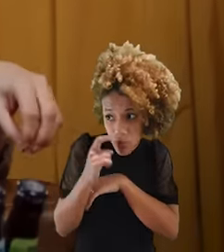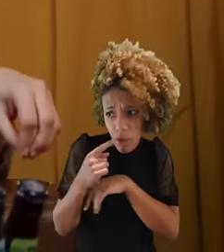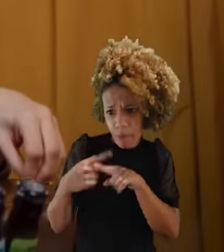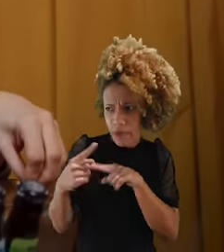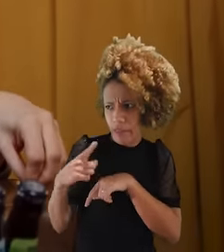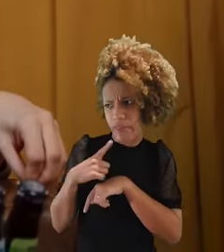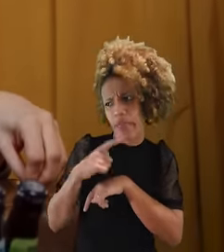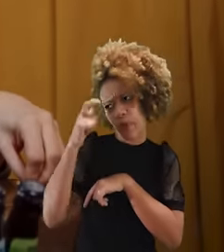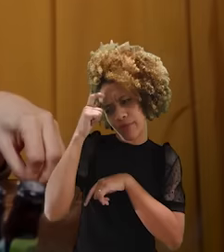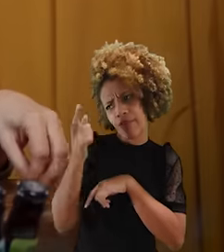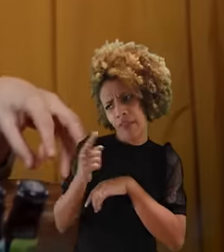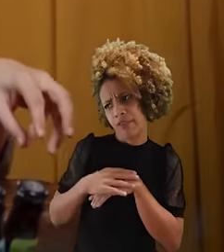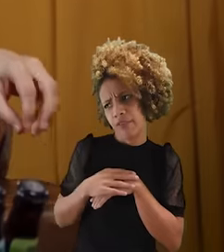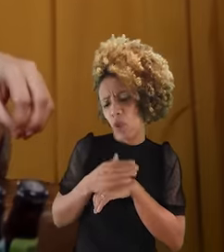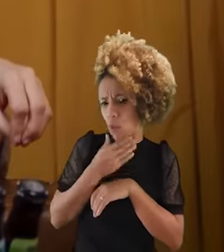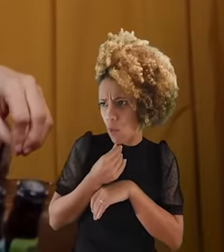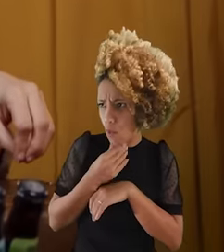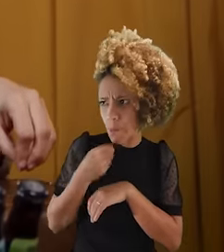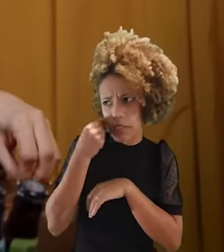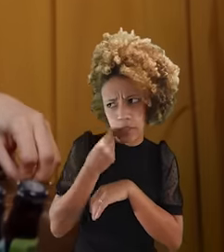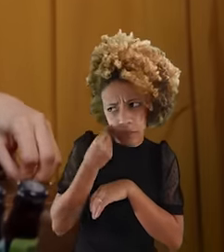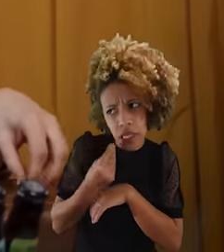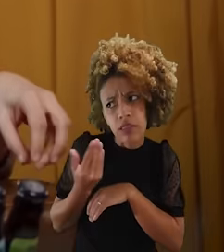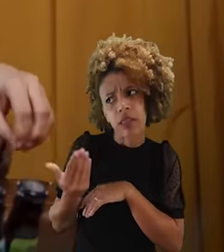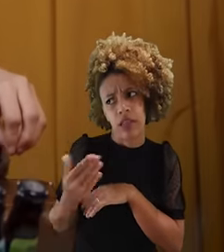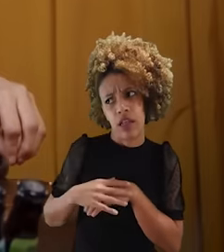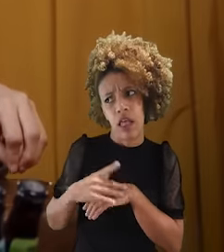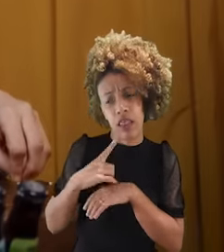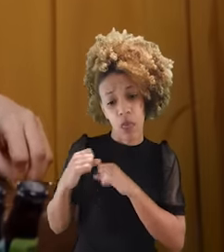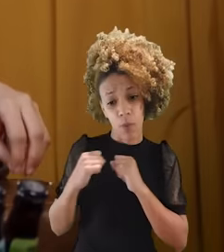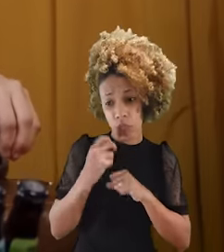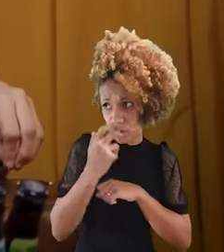consciência um homem que tem a experiência dele e que tem o poder giratória dele sabe muito bem